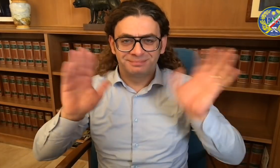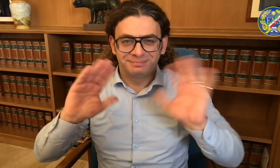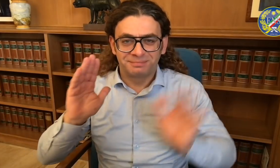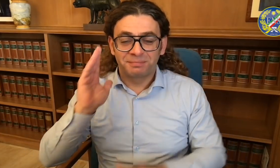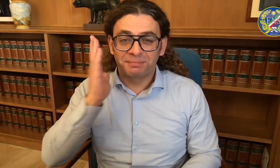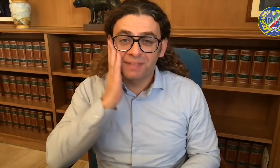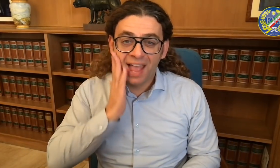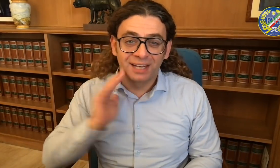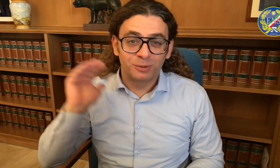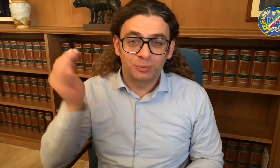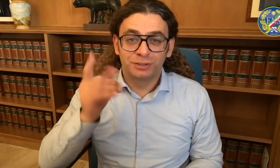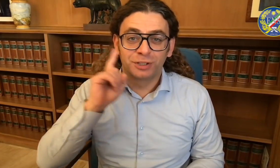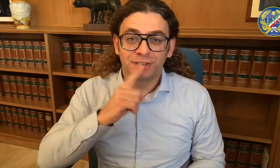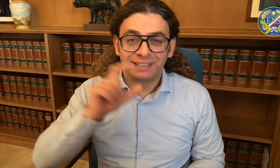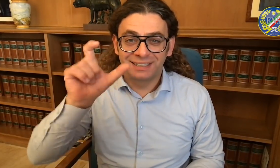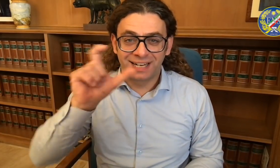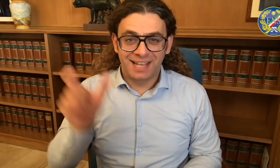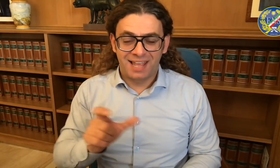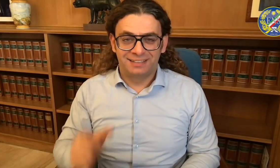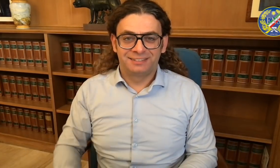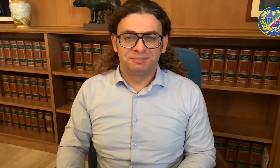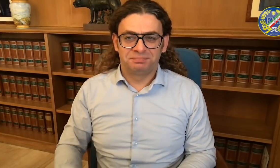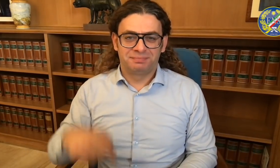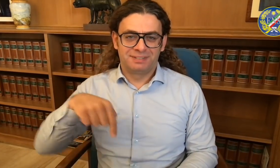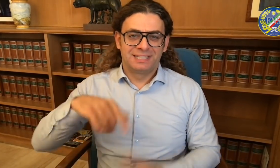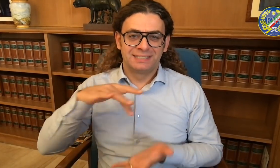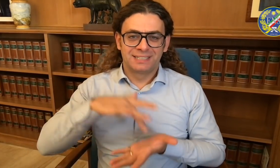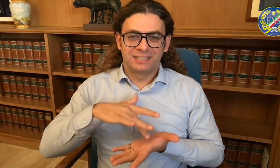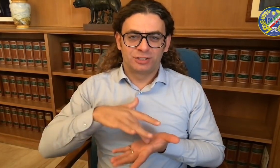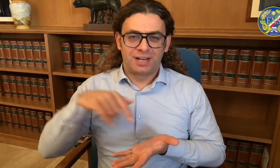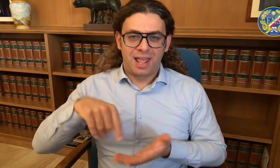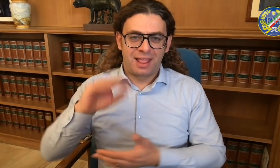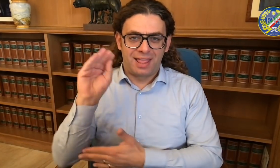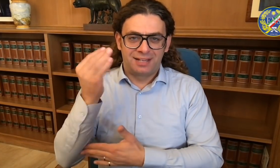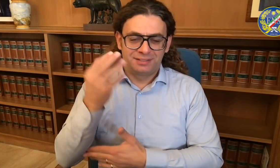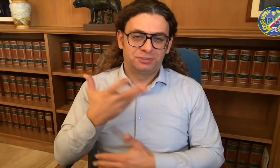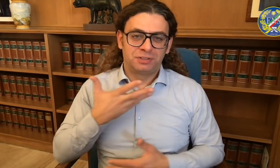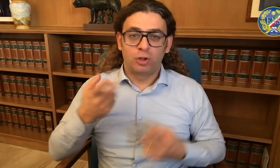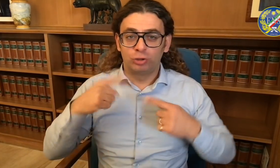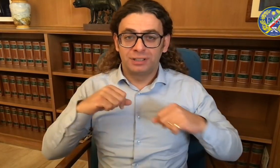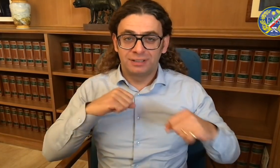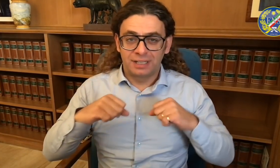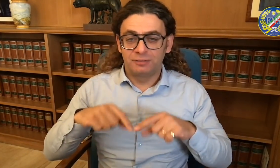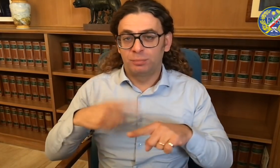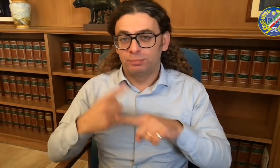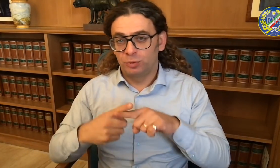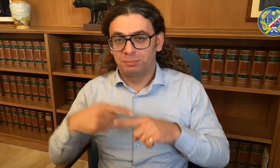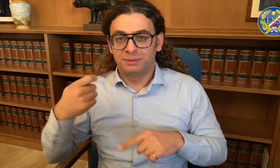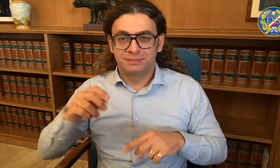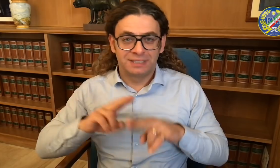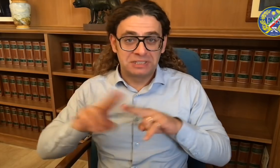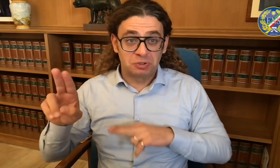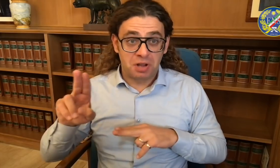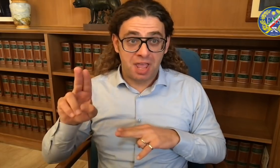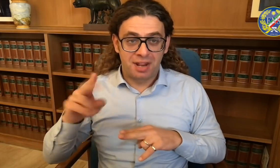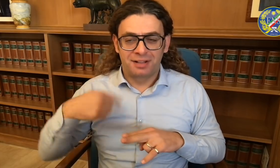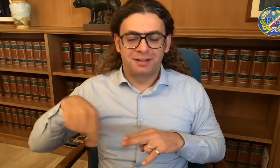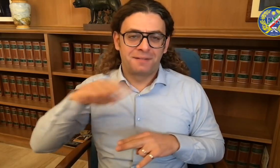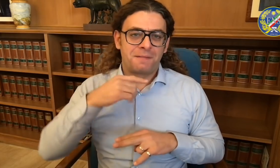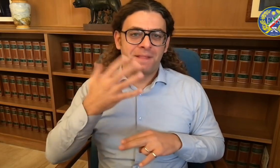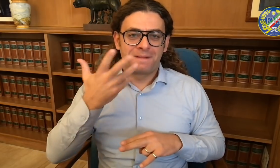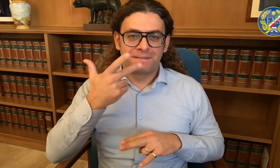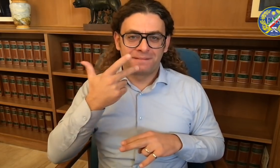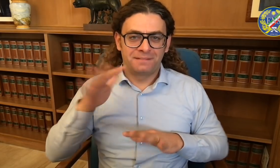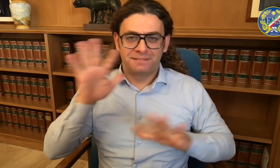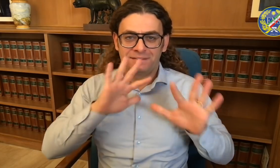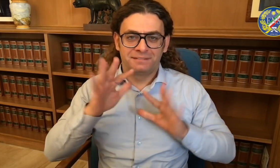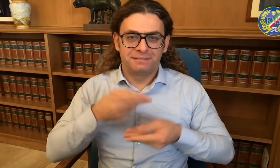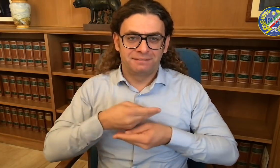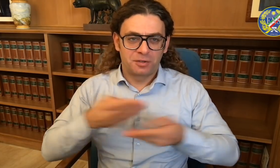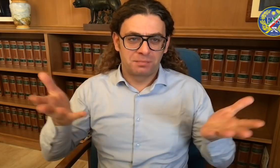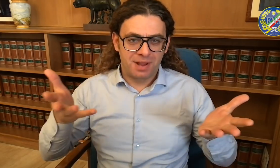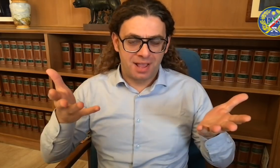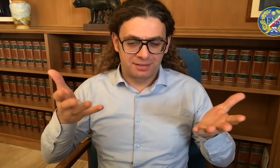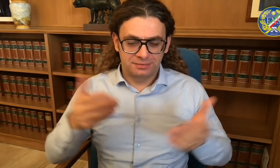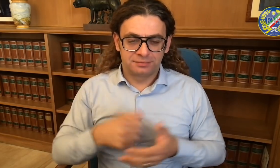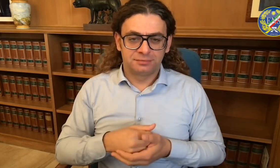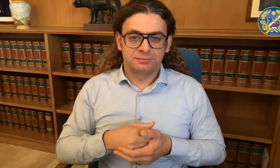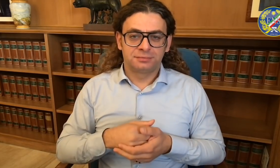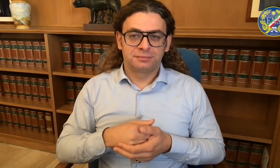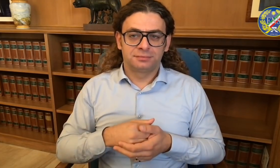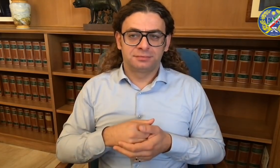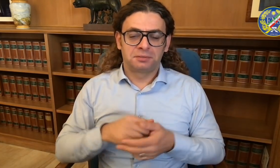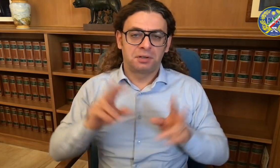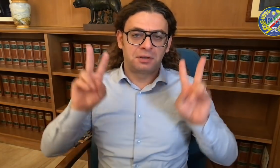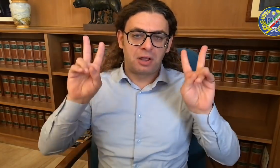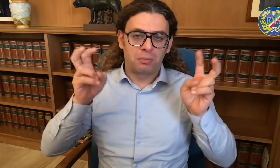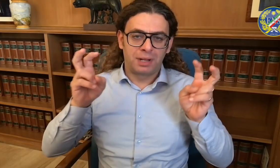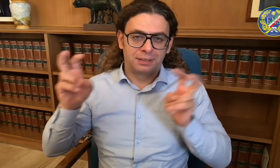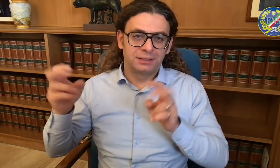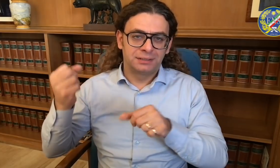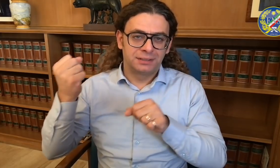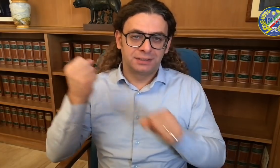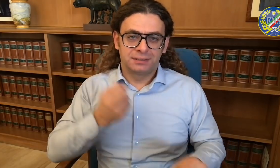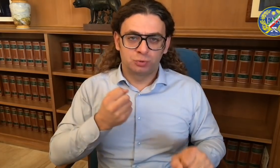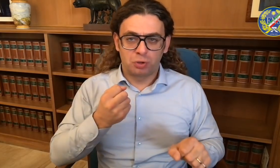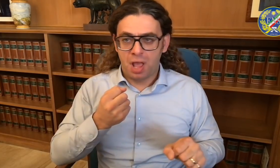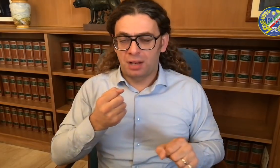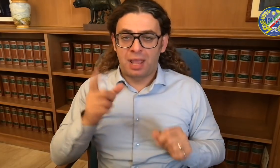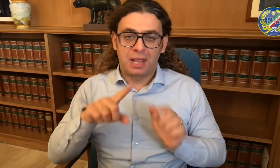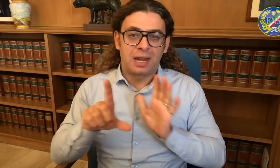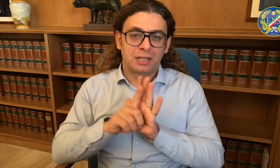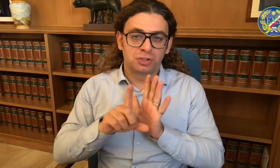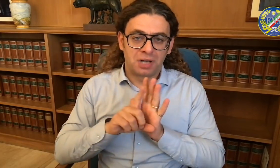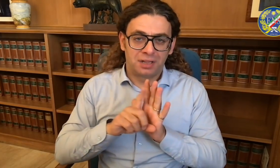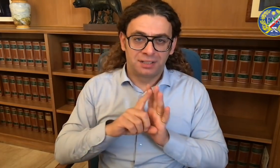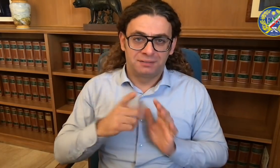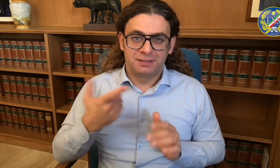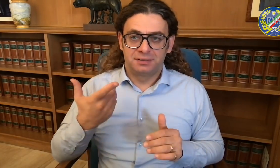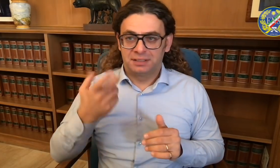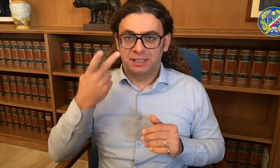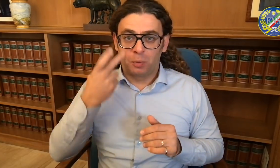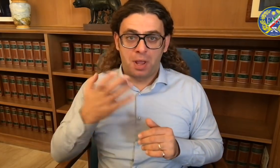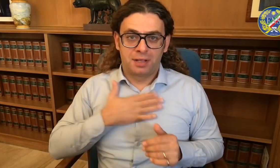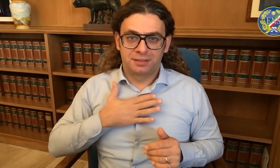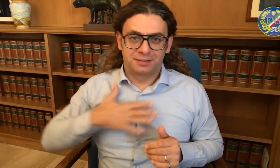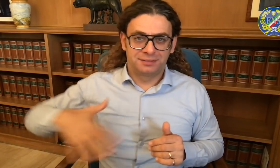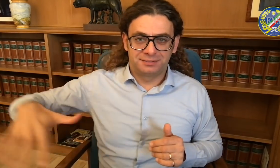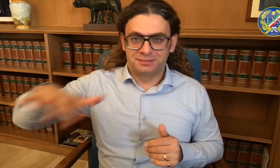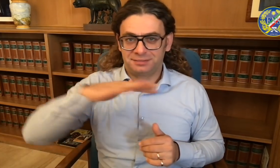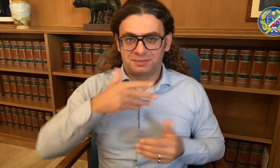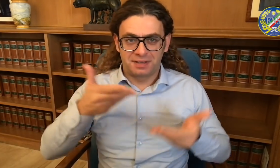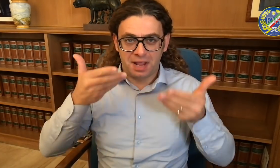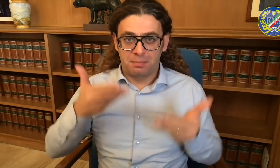Dalla Sede Centrale ENS il Consiglio Direttivo e il Presidente Nazionale voglio darvi delle informazioni su argomenti istituzionali e